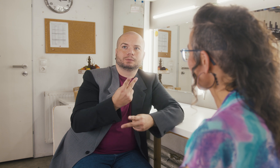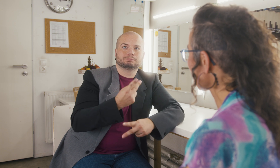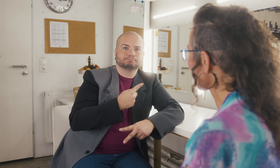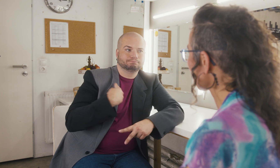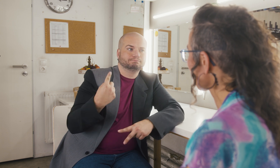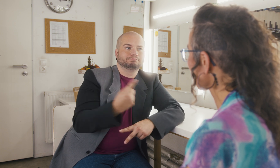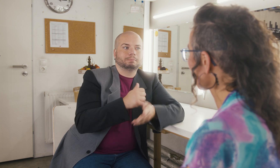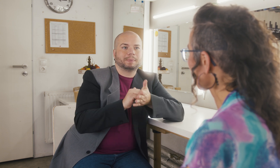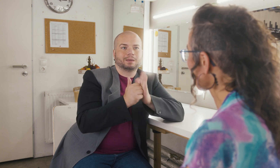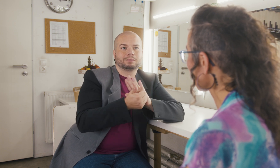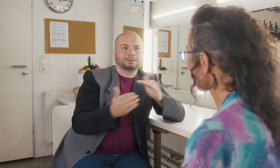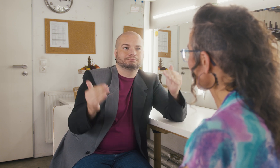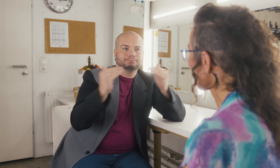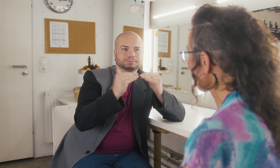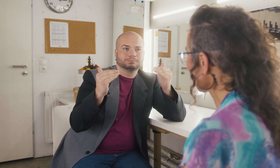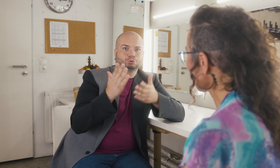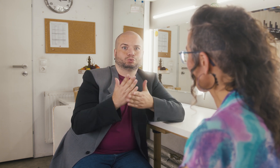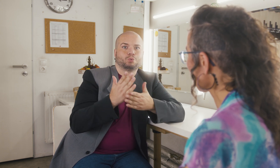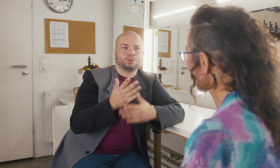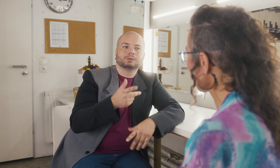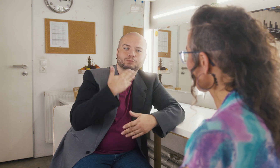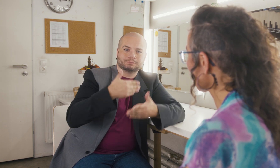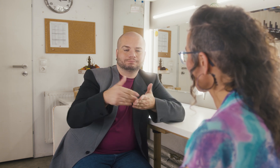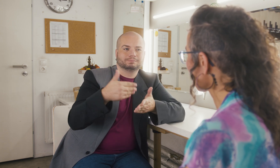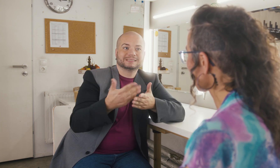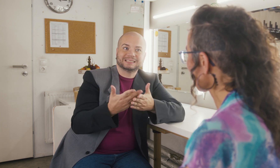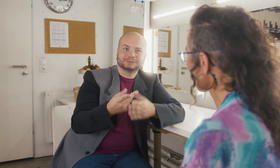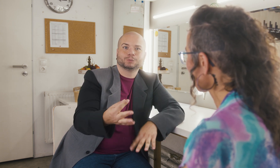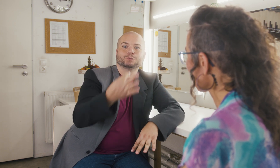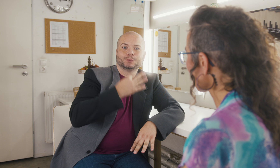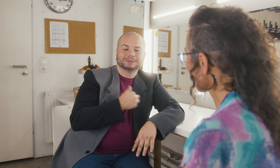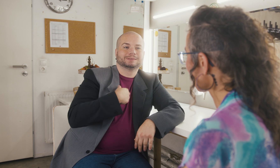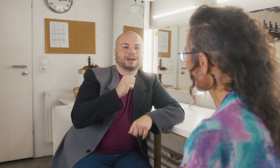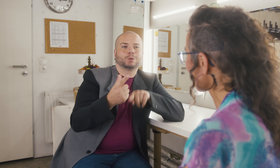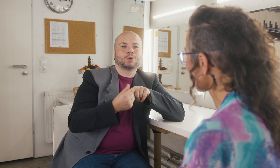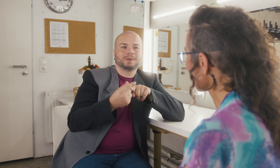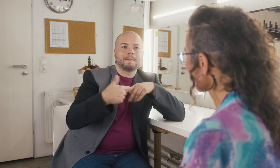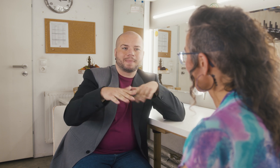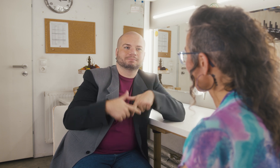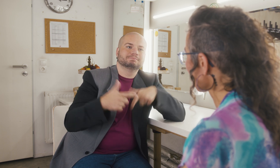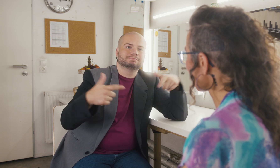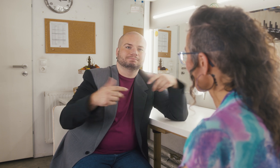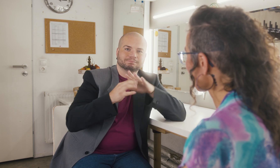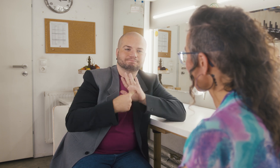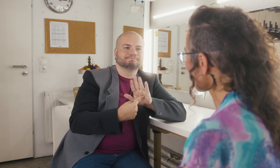Viel mehr Bewusstsein und viel mehr Gleichberechtigung für behinderte Menschen. Und das möchte ich auch in ähnlicher Form in der Comedy mehr und mehr aufbauen.